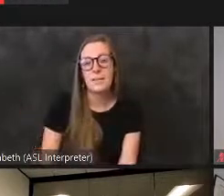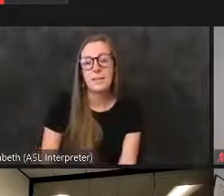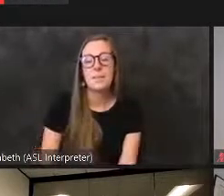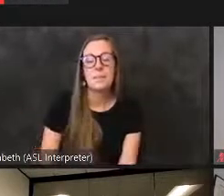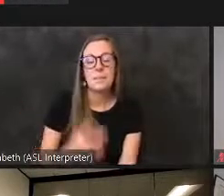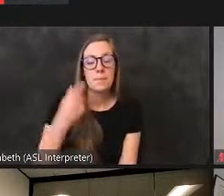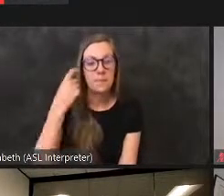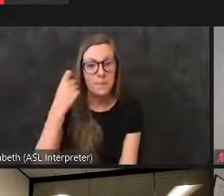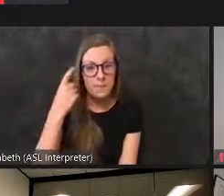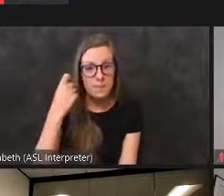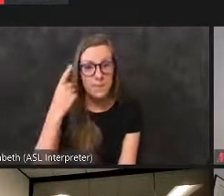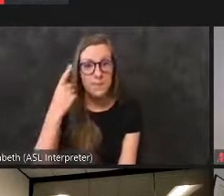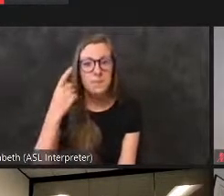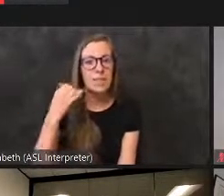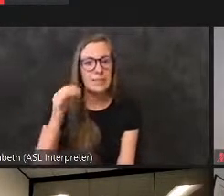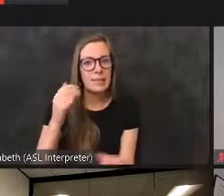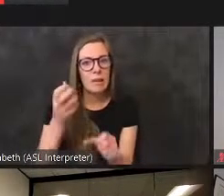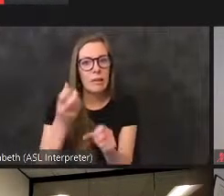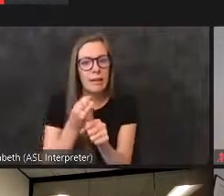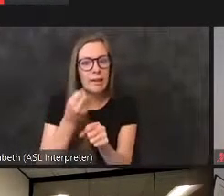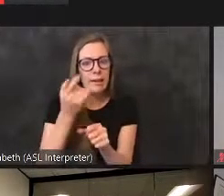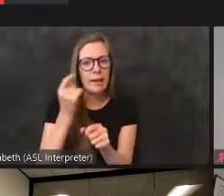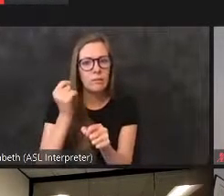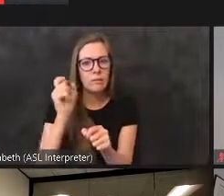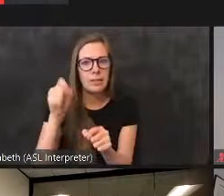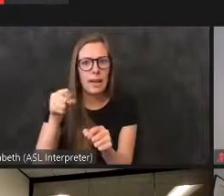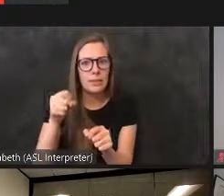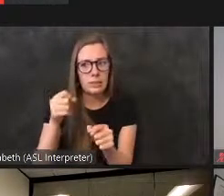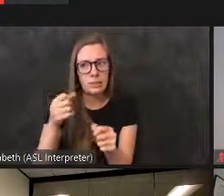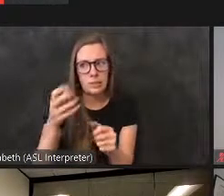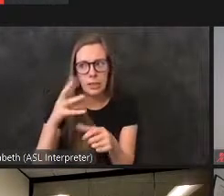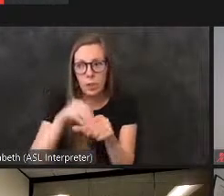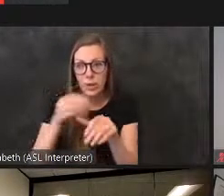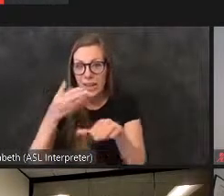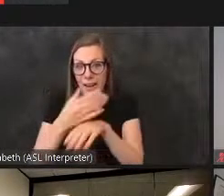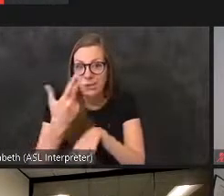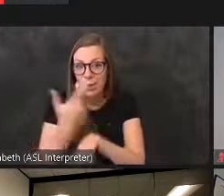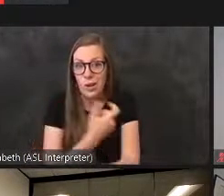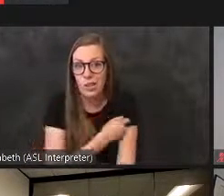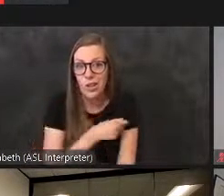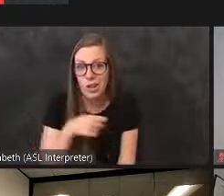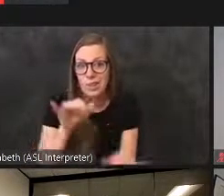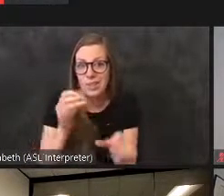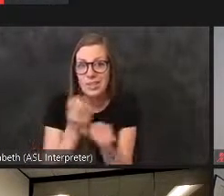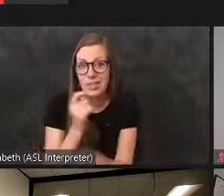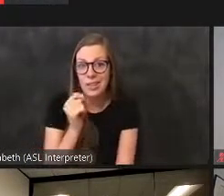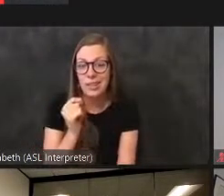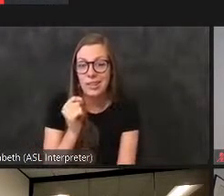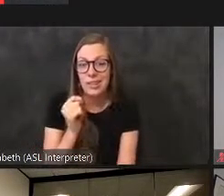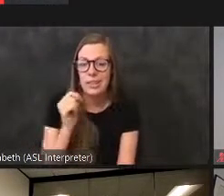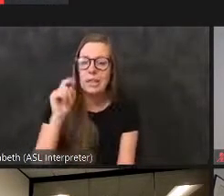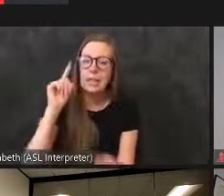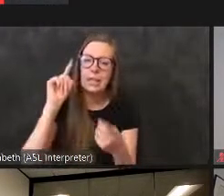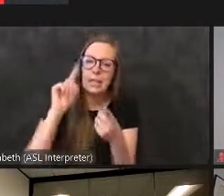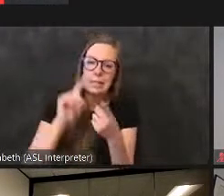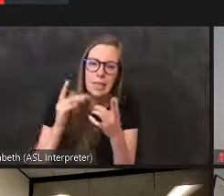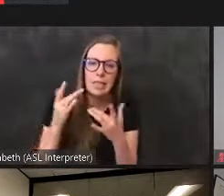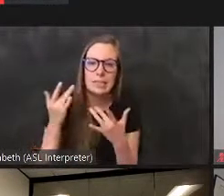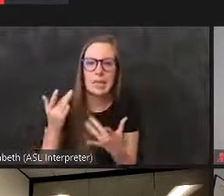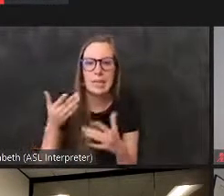De hecho todavía lo podemos obtener inclusive de un ABAC de una inyección de la vacuna es menos probable después de dos.